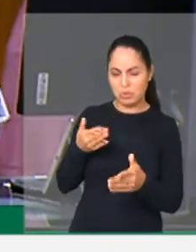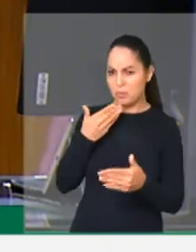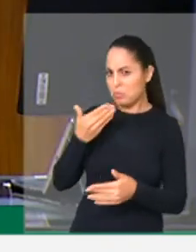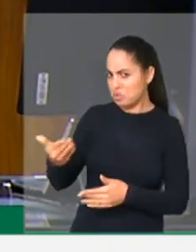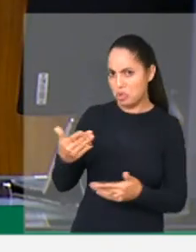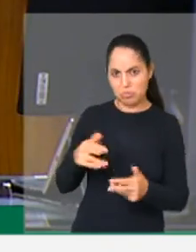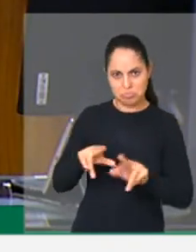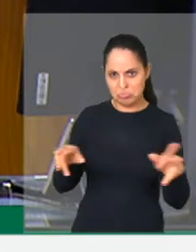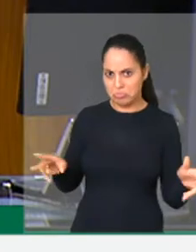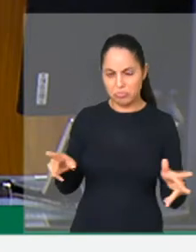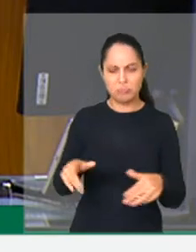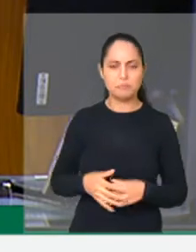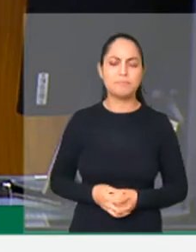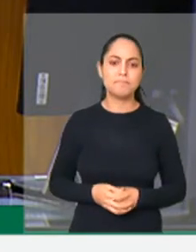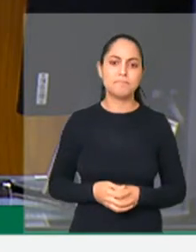PRESIDENTE. QUERIA AQUI ME SOMAR É FALA DA QUERIDA